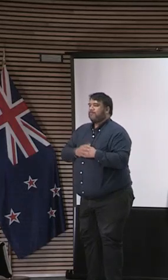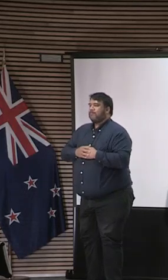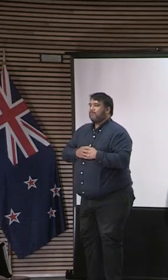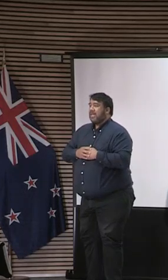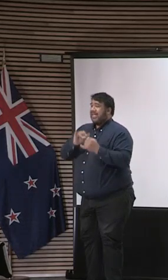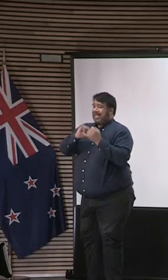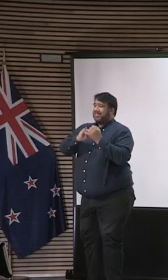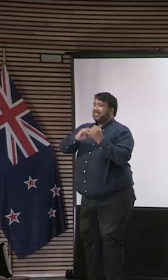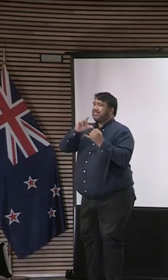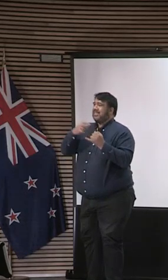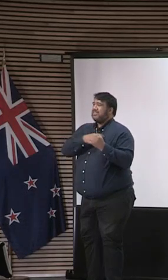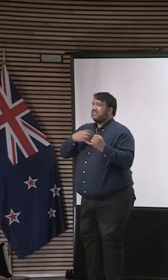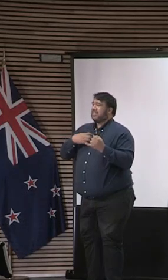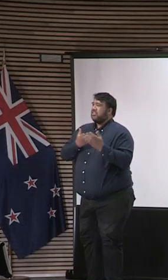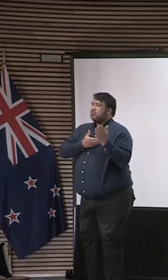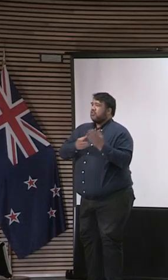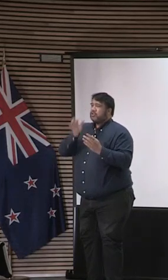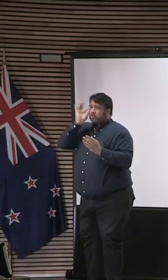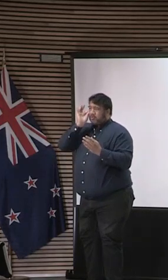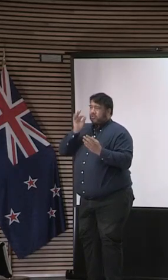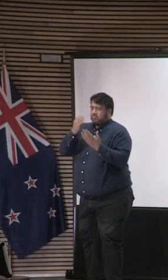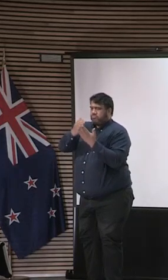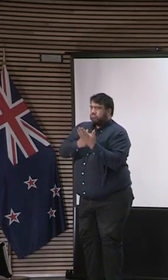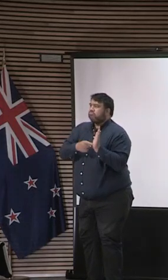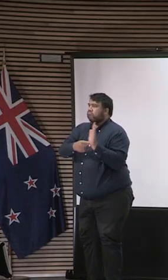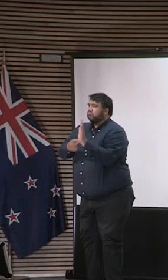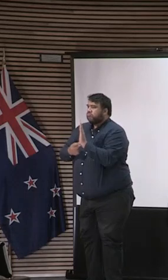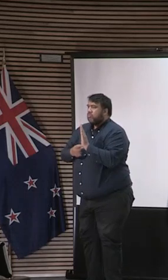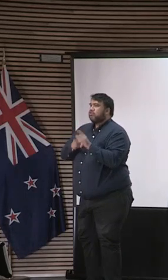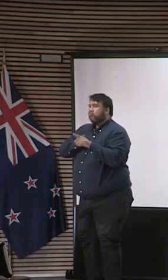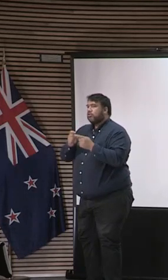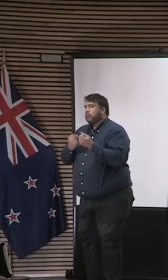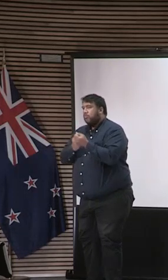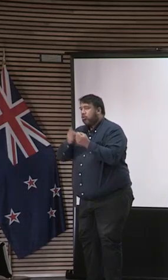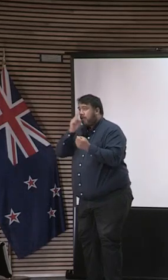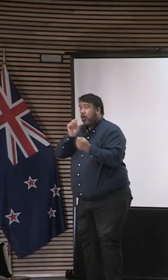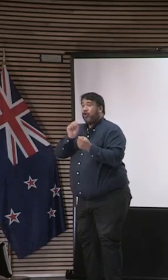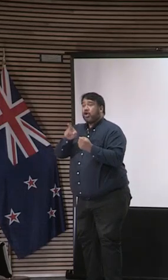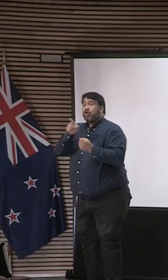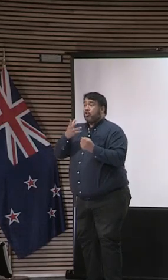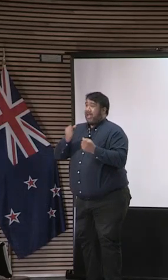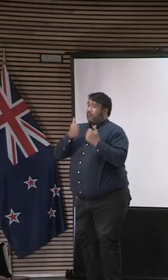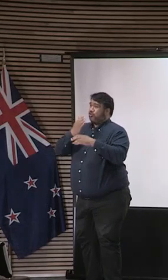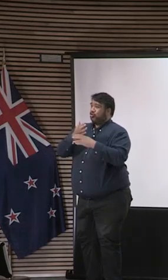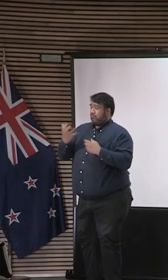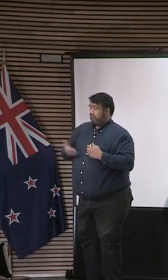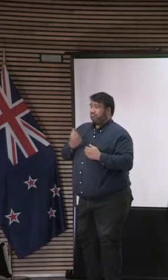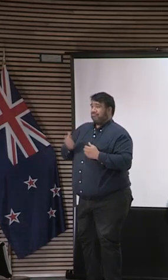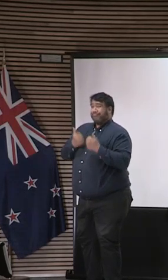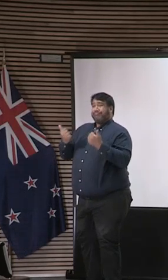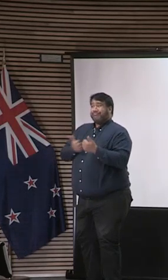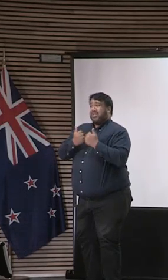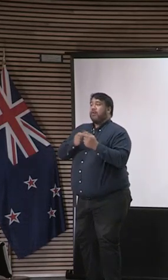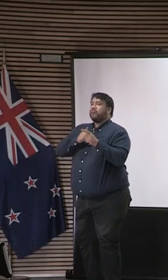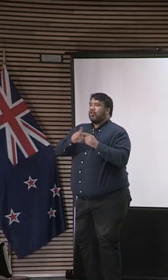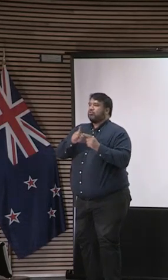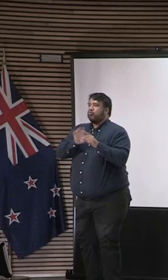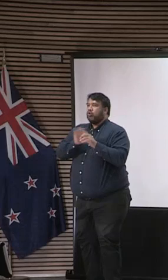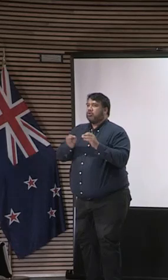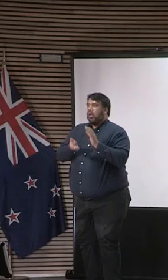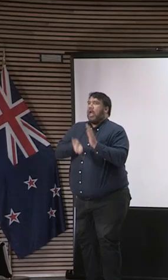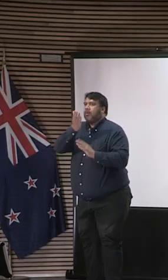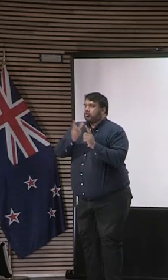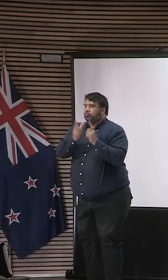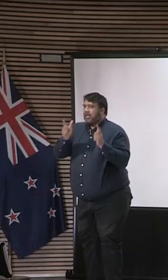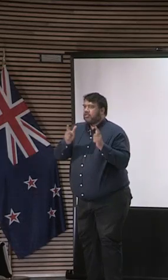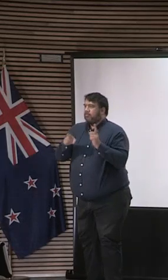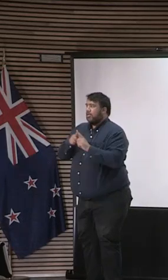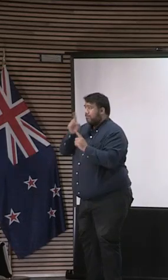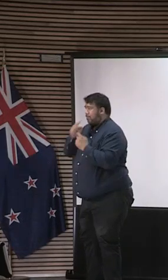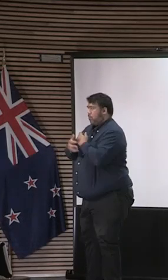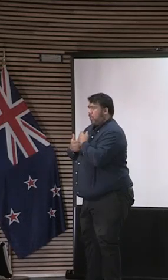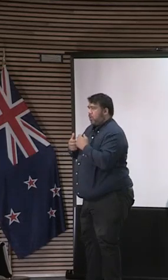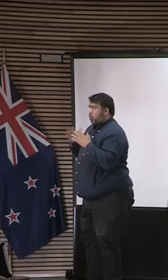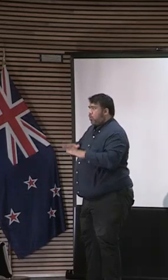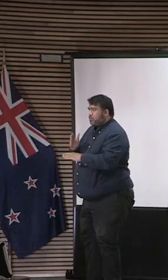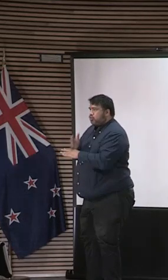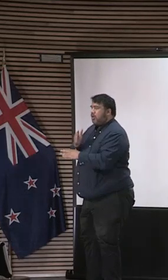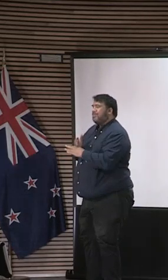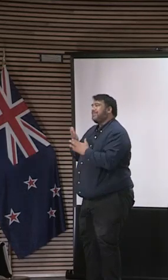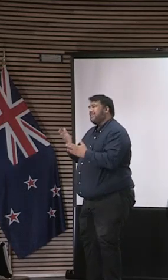tatou mutunga ka kati nga